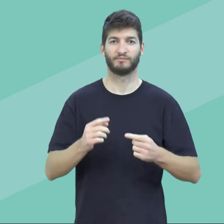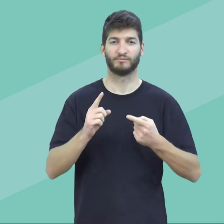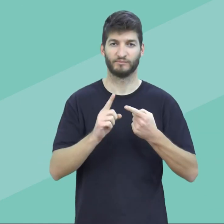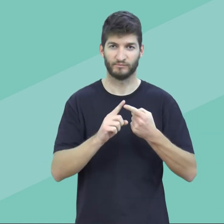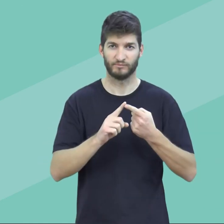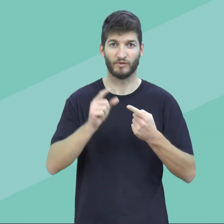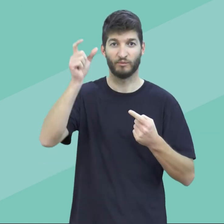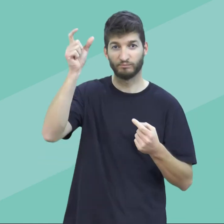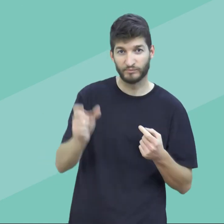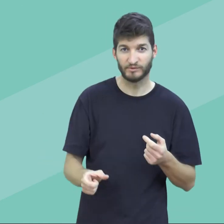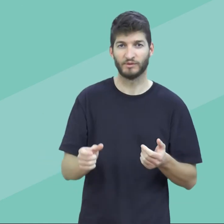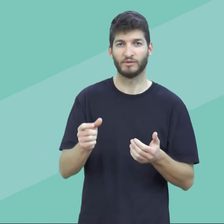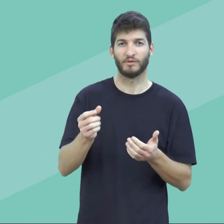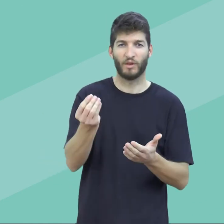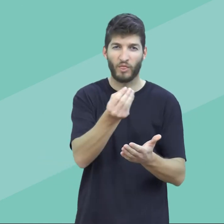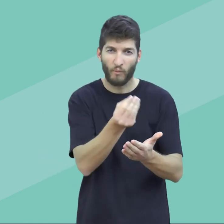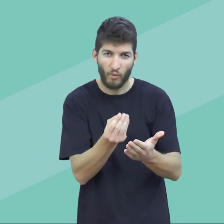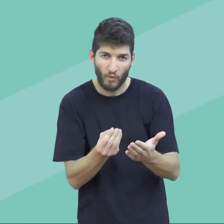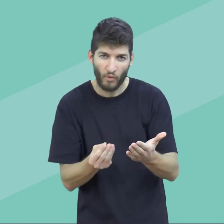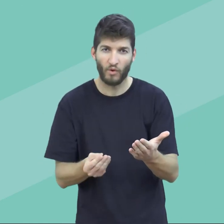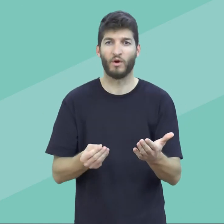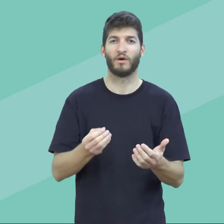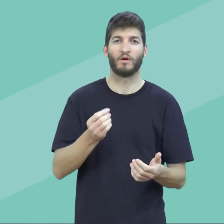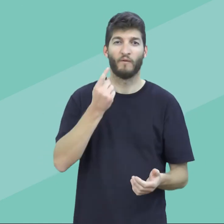Ilustraciones en vivo de Diego Abuarab.